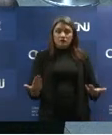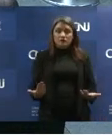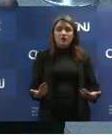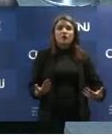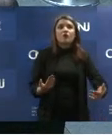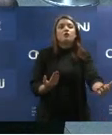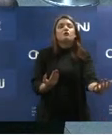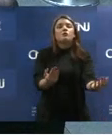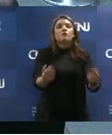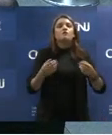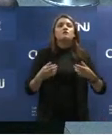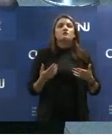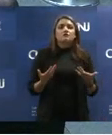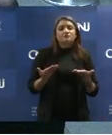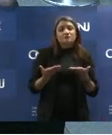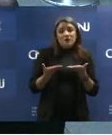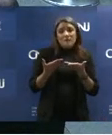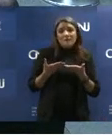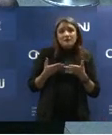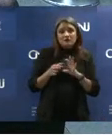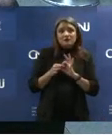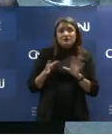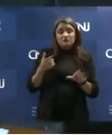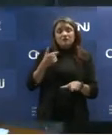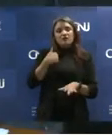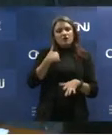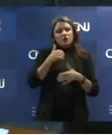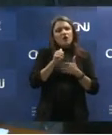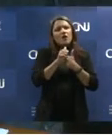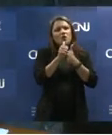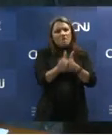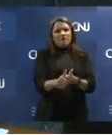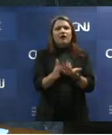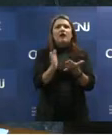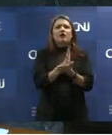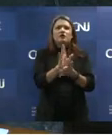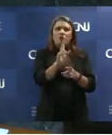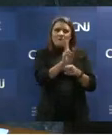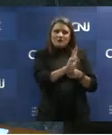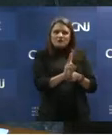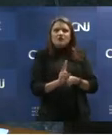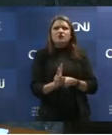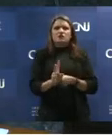eu tenho acompanhado algumas inspeções em alguns tribunais e sei da seriedade